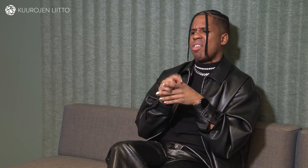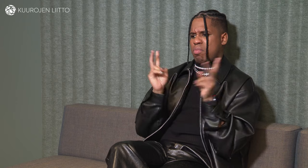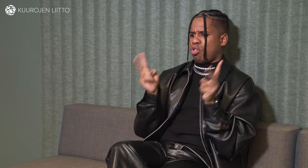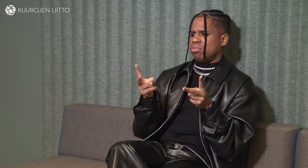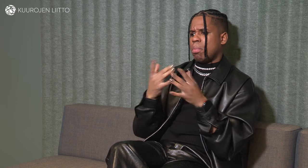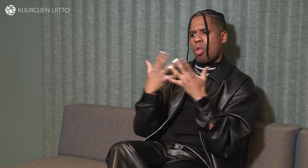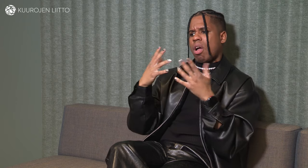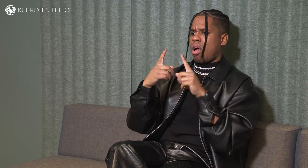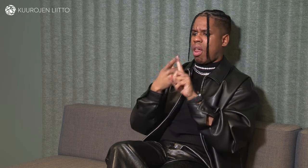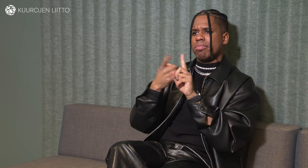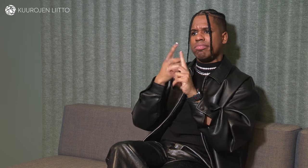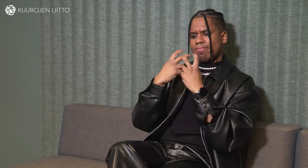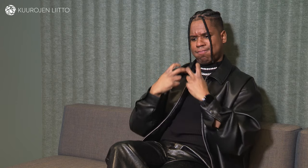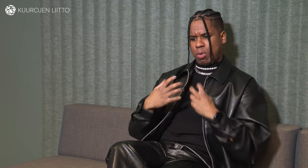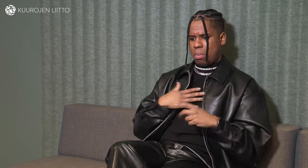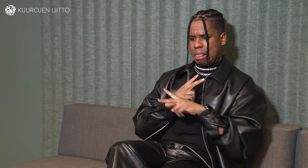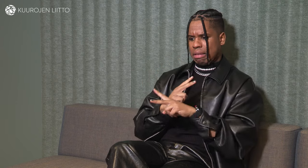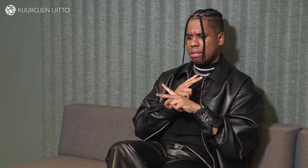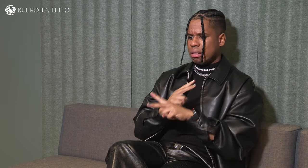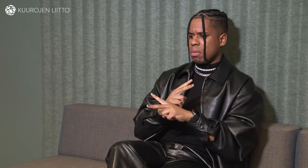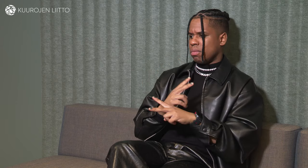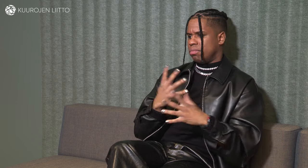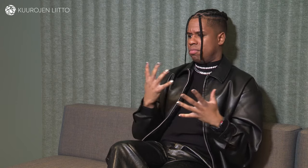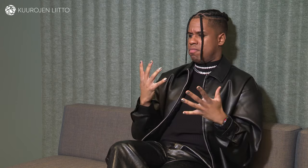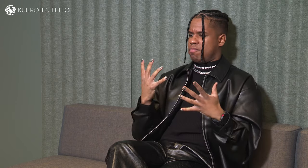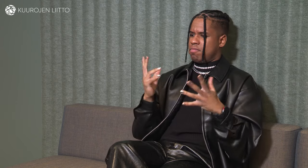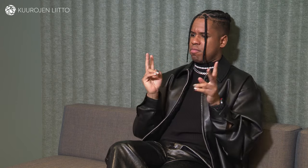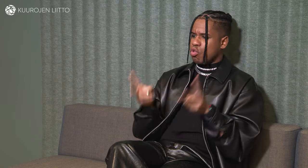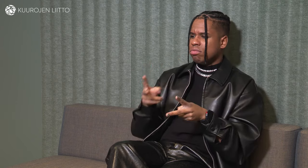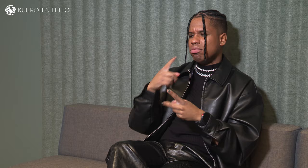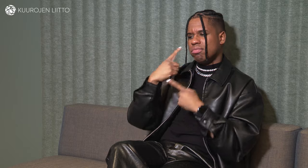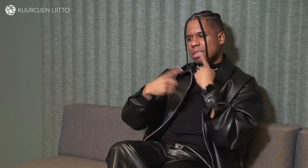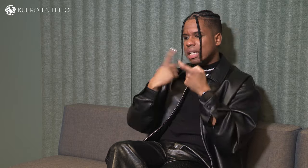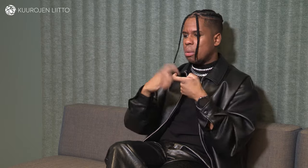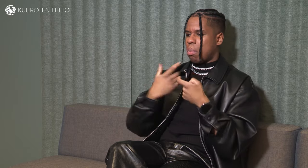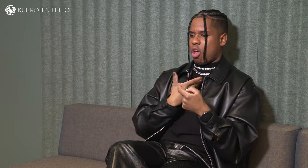Se on saanut monet tutkailemaan identiteettiään sekä sitä, -